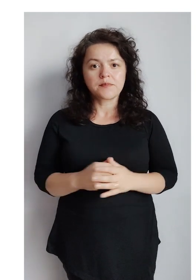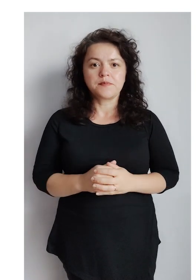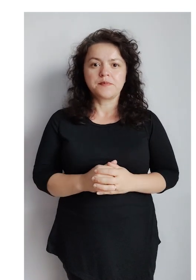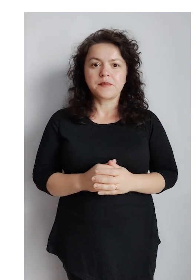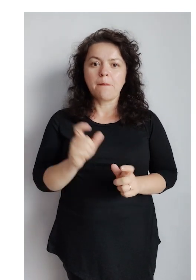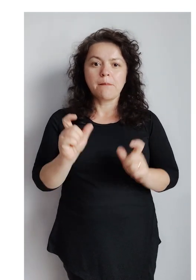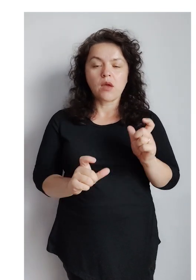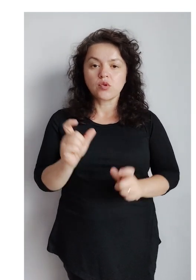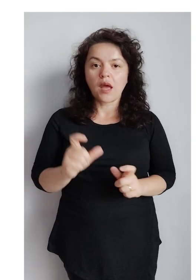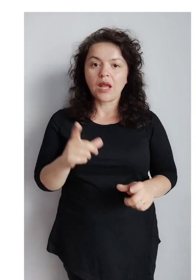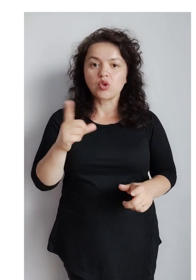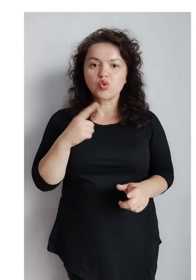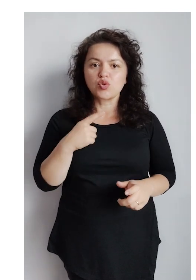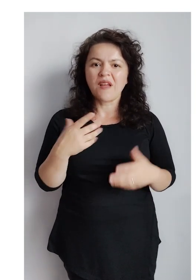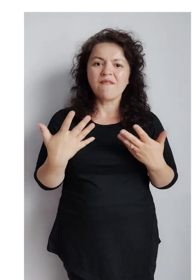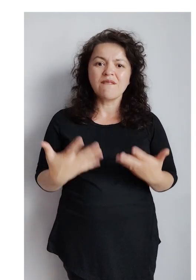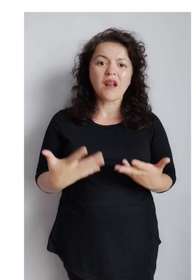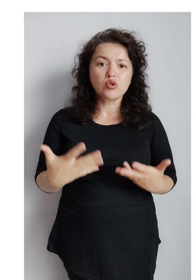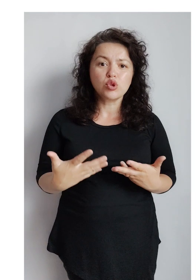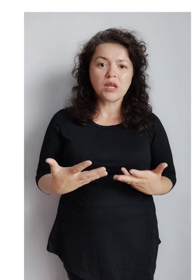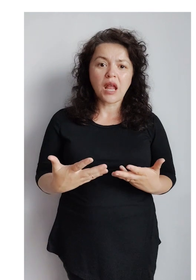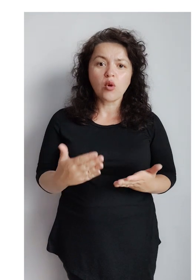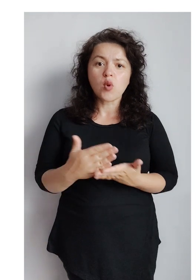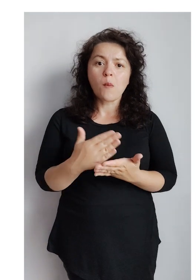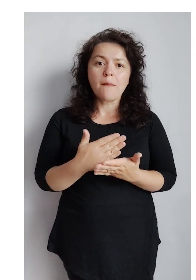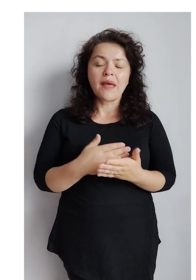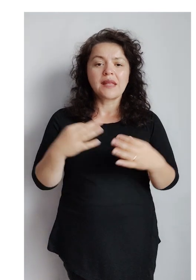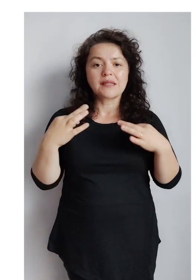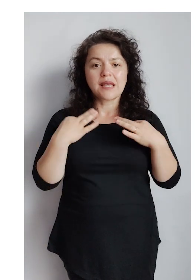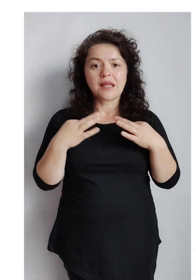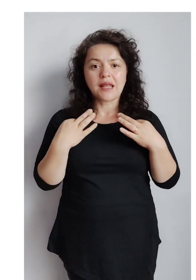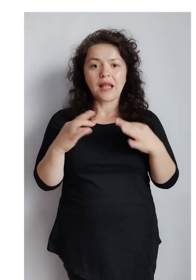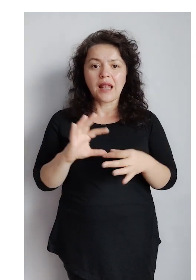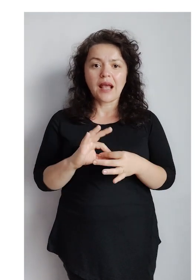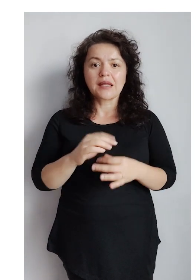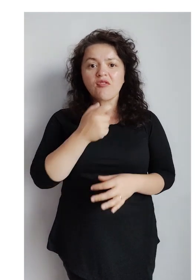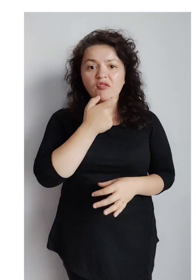Persoane care sunt fragile, cu probleme de sănătate legate de vârstă